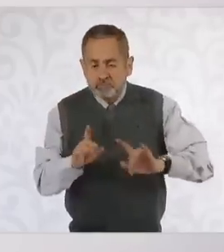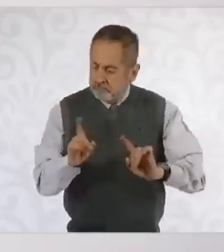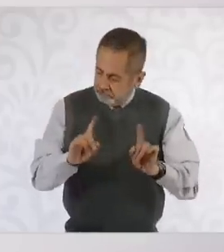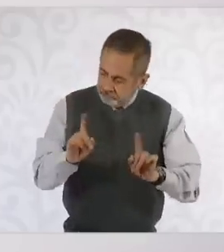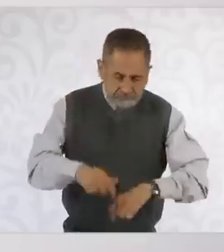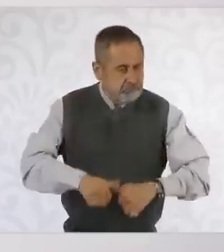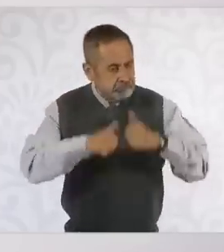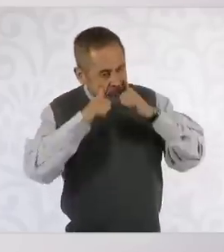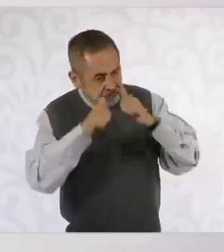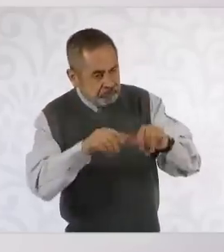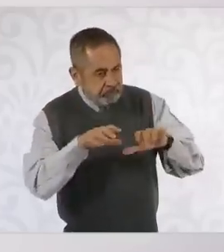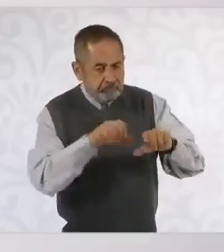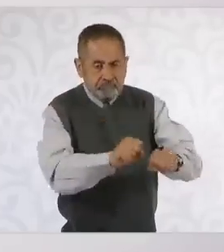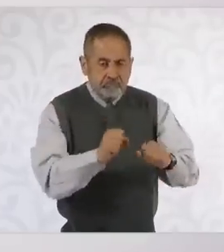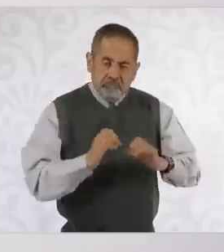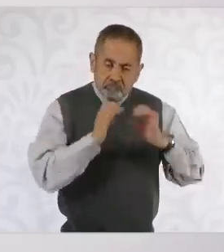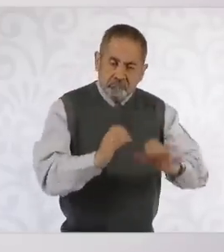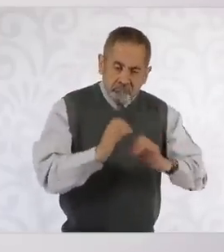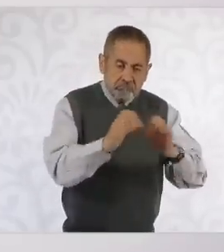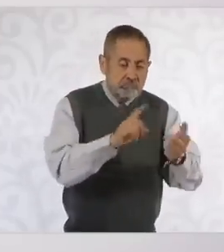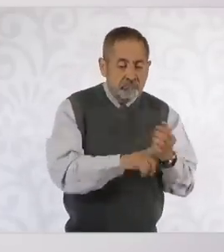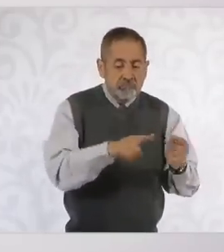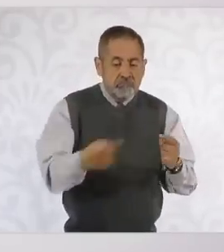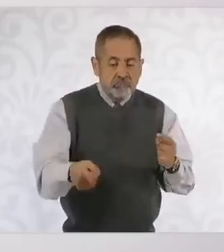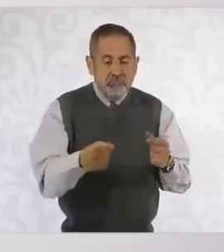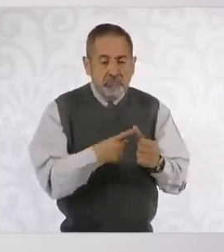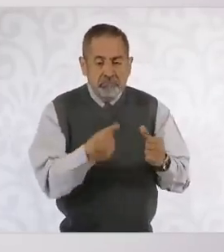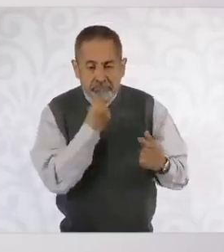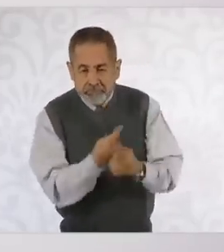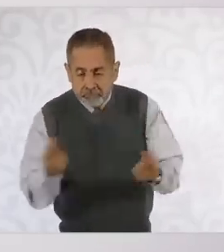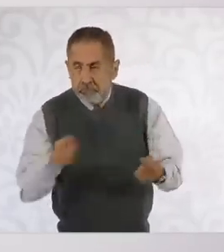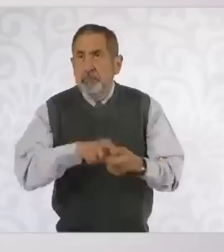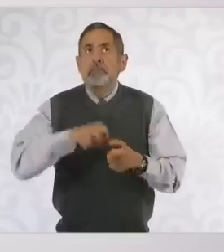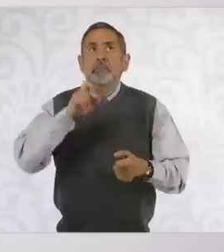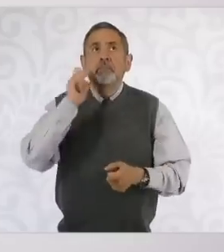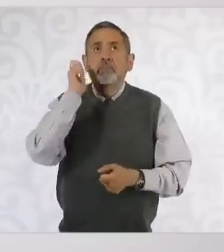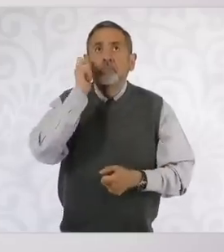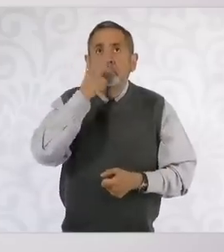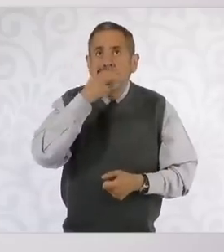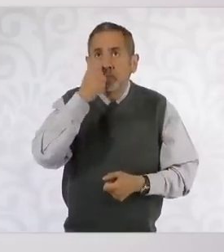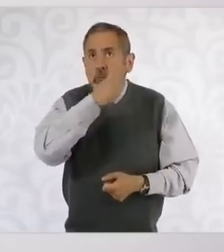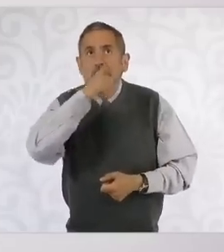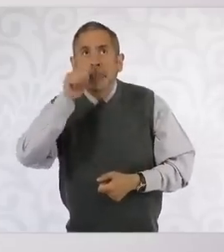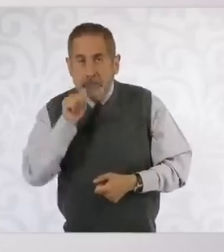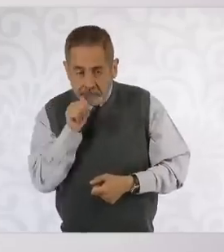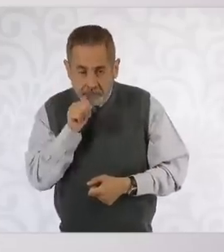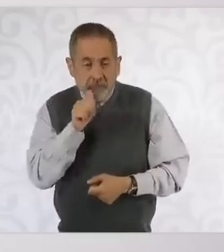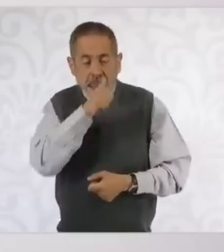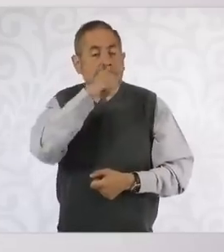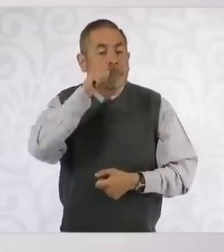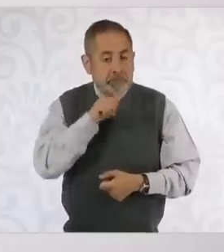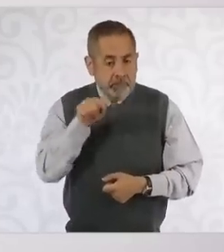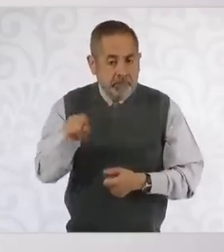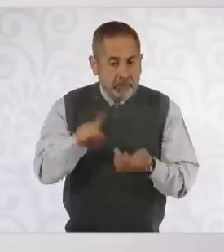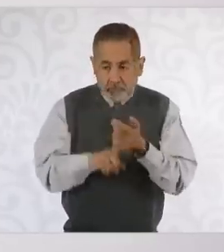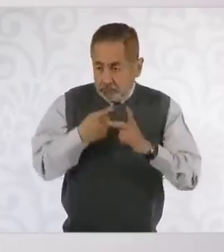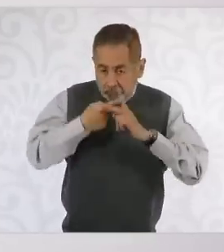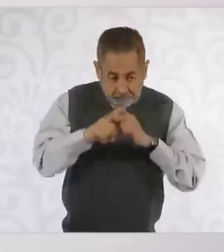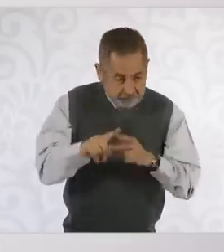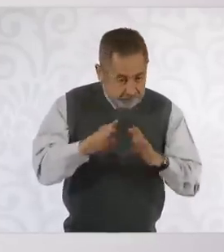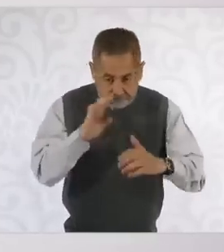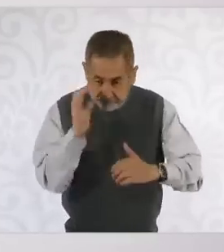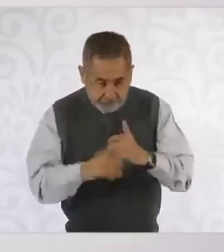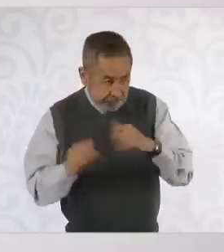la primera infancia en Ciudad Juárez e una vez que inicie ese programa nos vamos a otras zonas